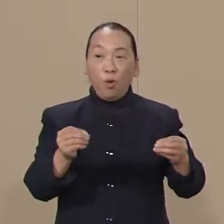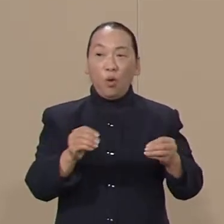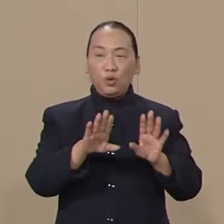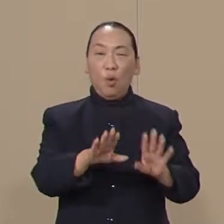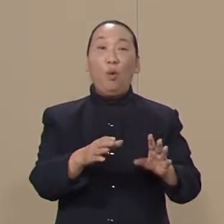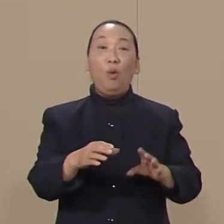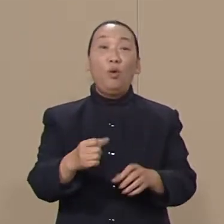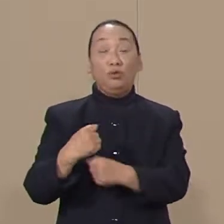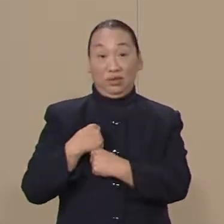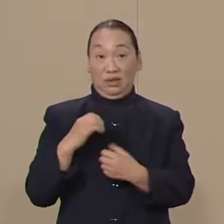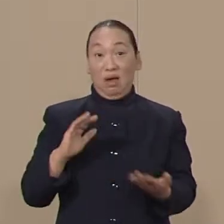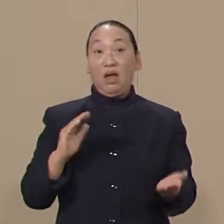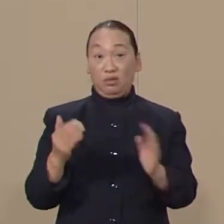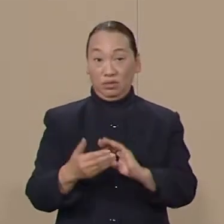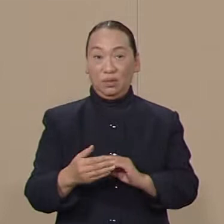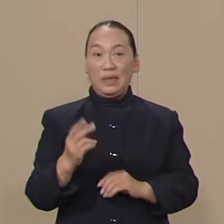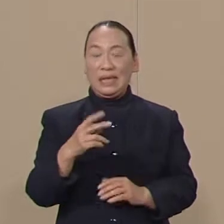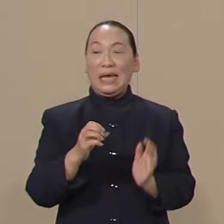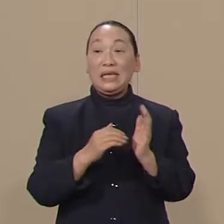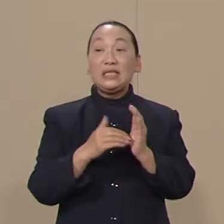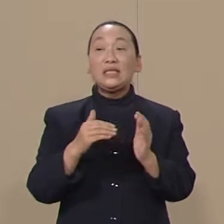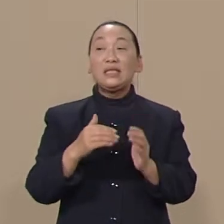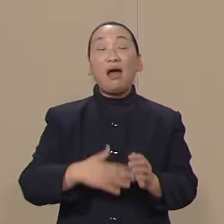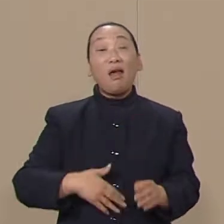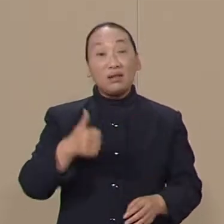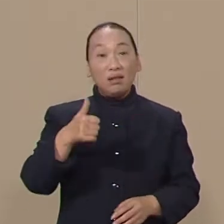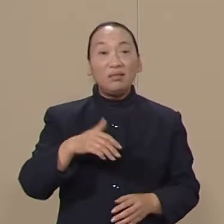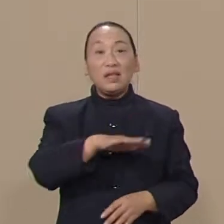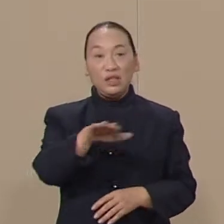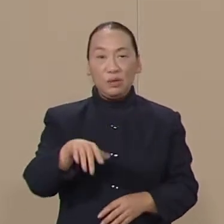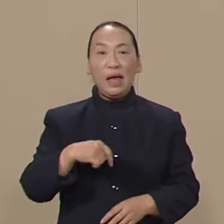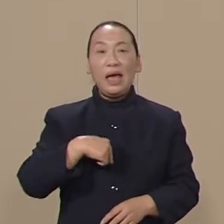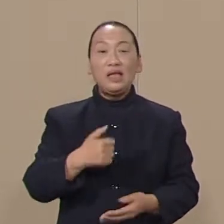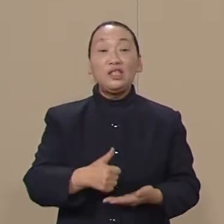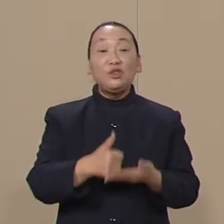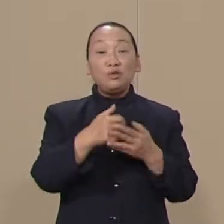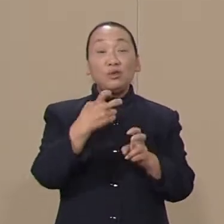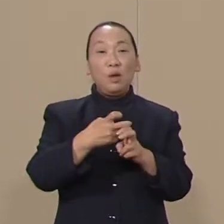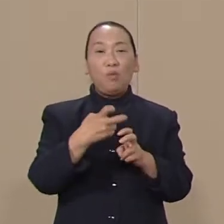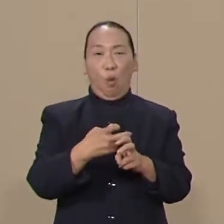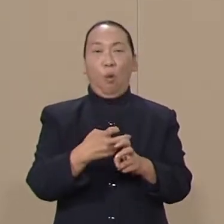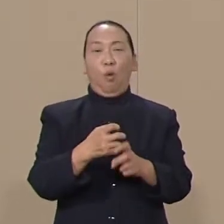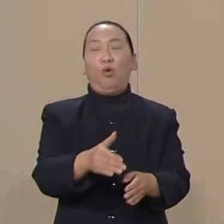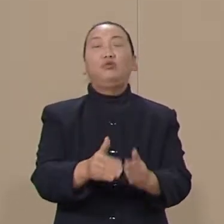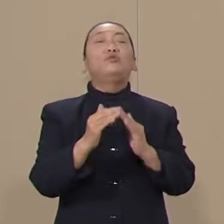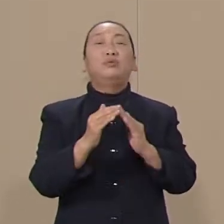石原慎太郎さんたちは自主憲法の 制定とか言ってますけれども